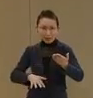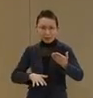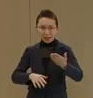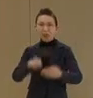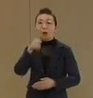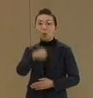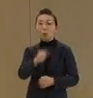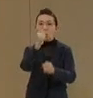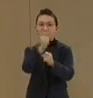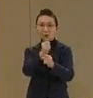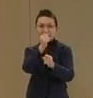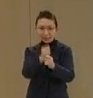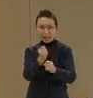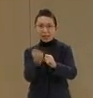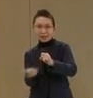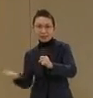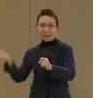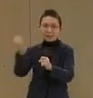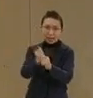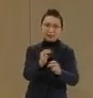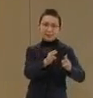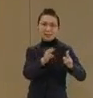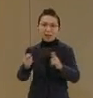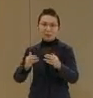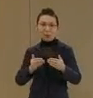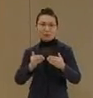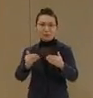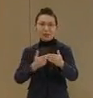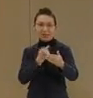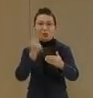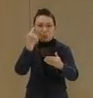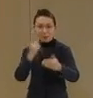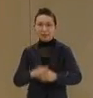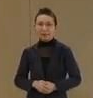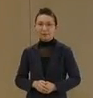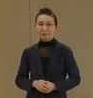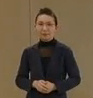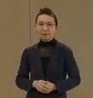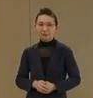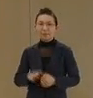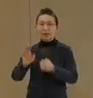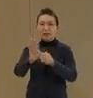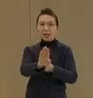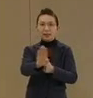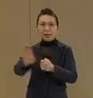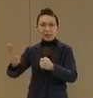再整備を進めます 原子力発電所の事故が